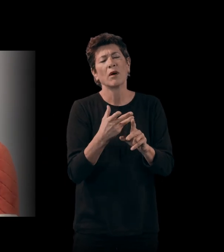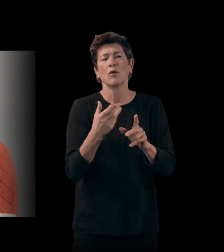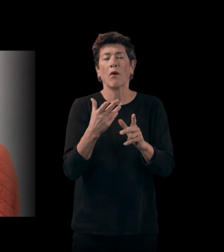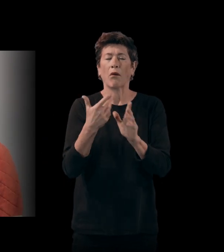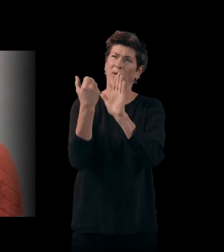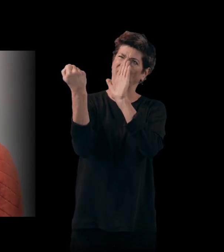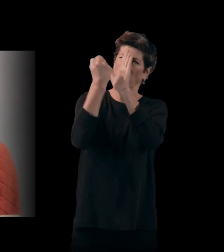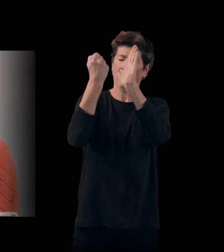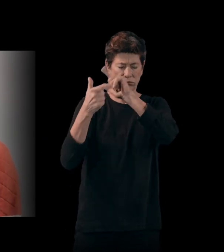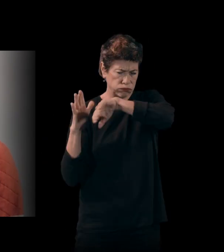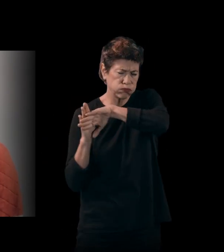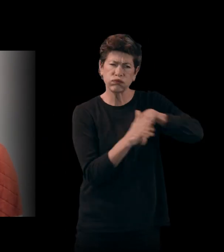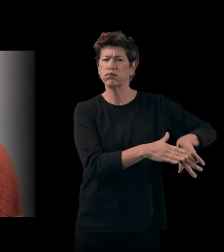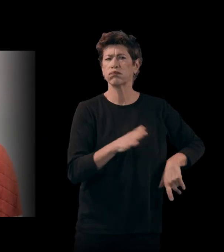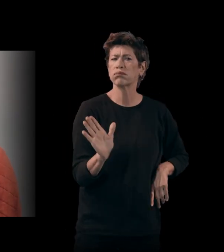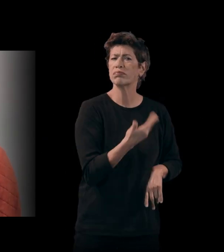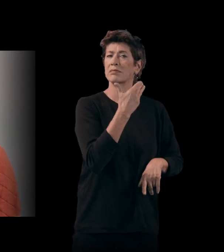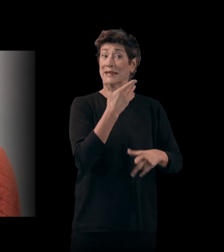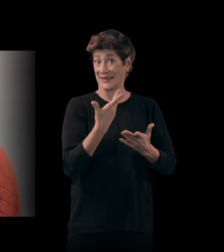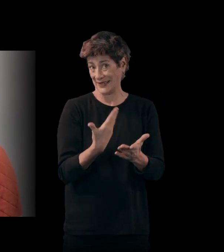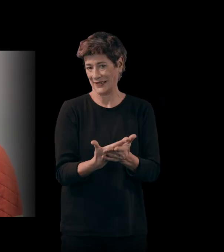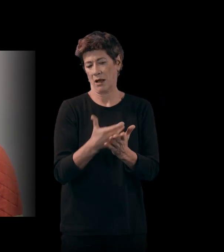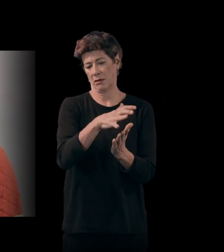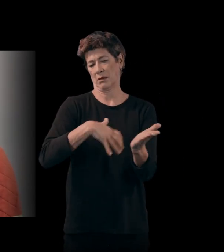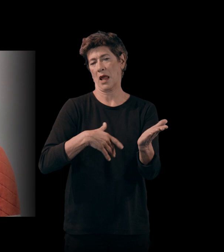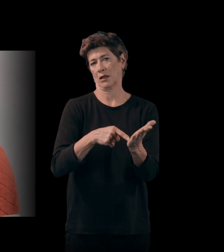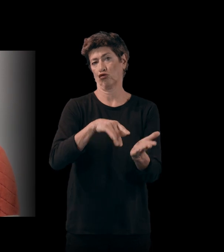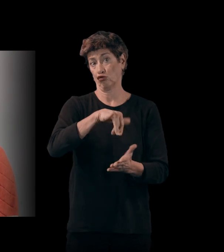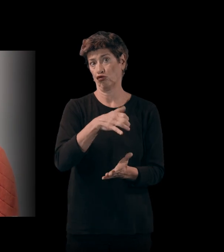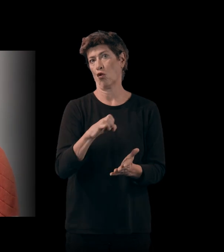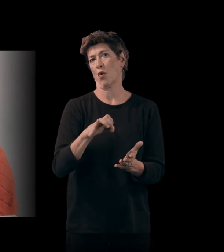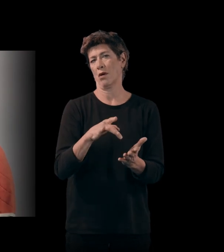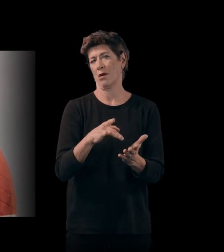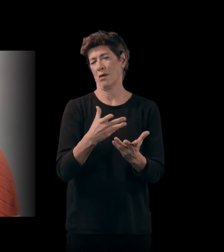Et dans le mot, le jeu raconte beaucoup de choses très différentes.